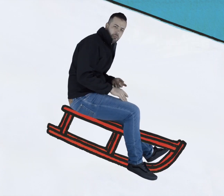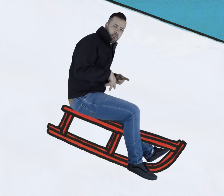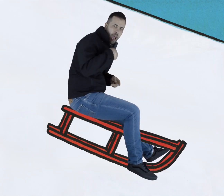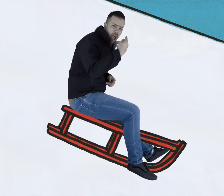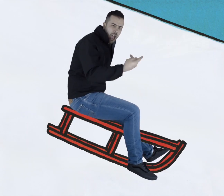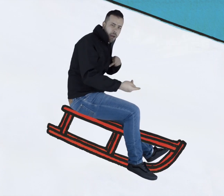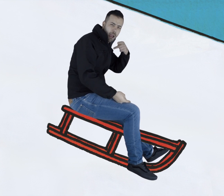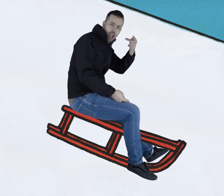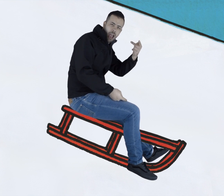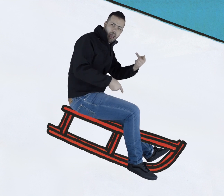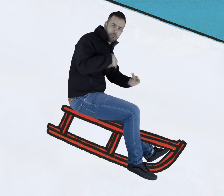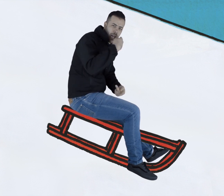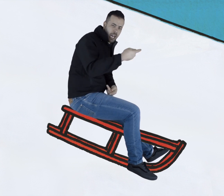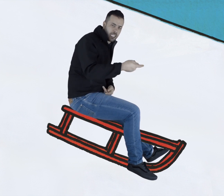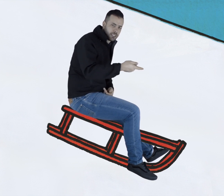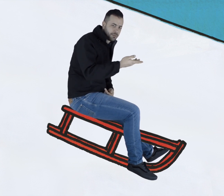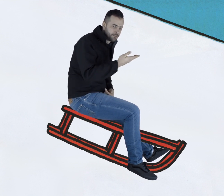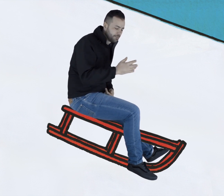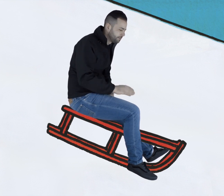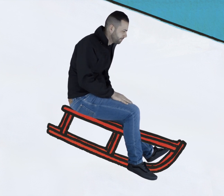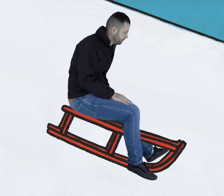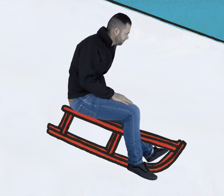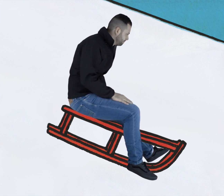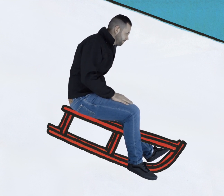sono caduti e sono rotolati...